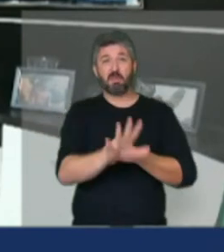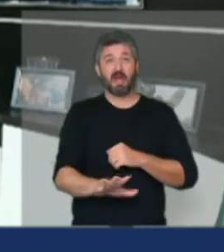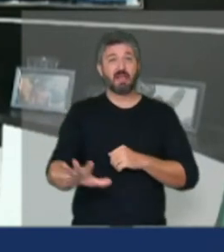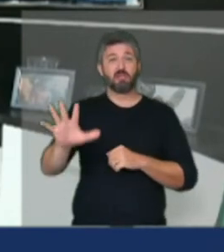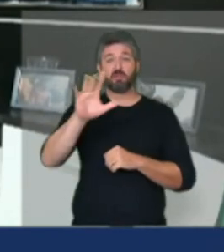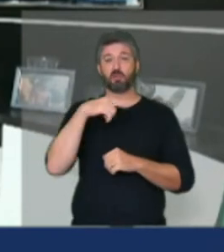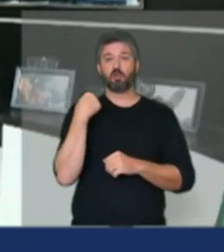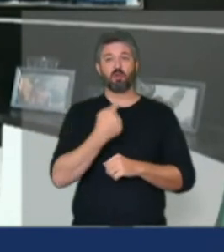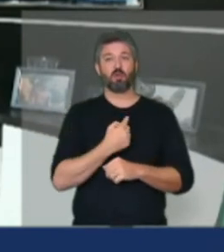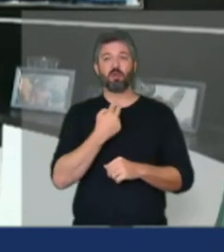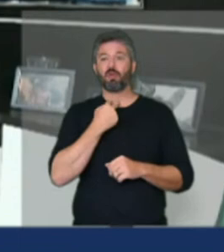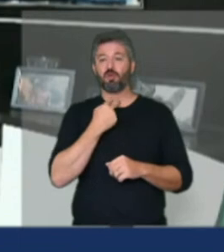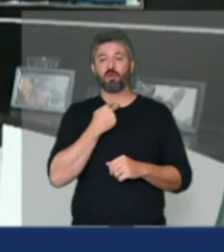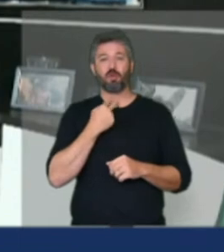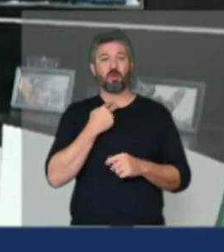NÃO PODEMOS ENTREGAR UMA EMPRESA QUE SE JUSTIFICA PELO